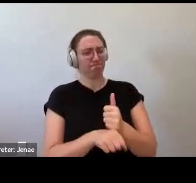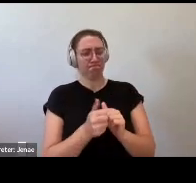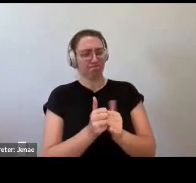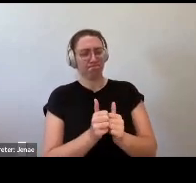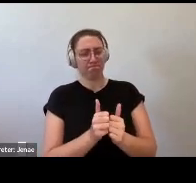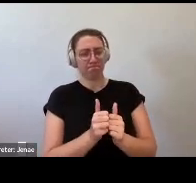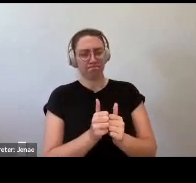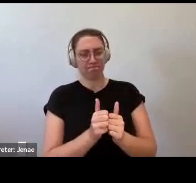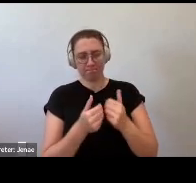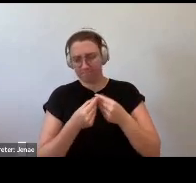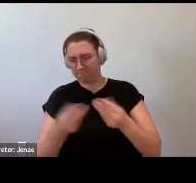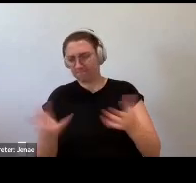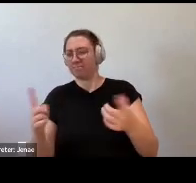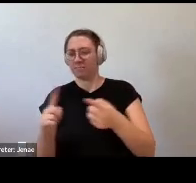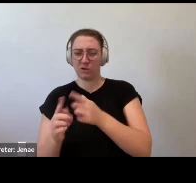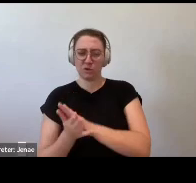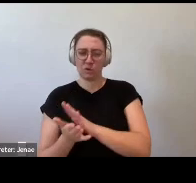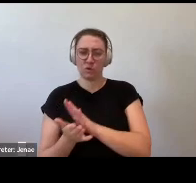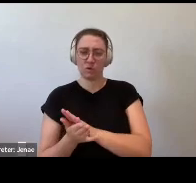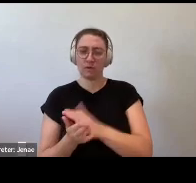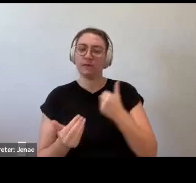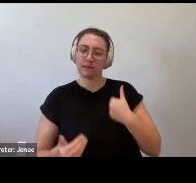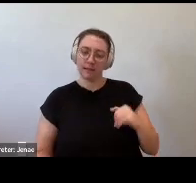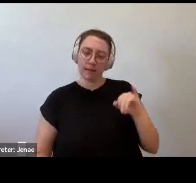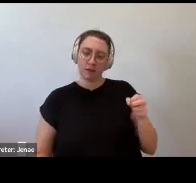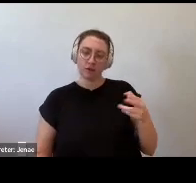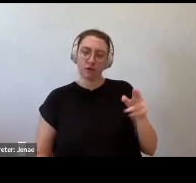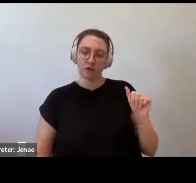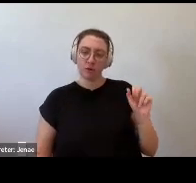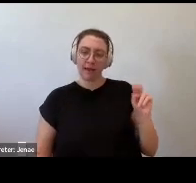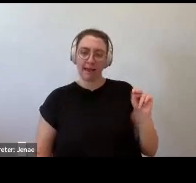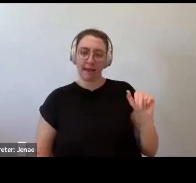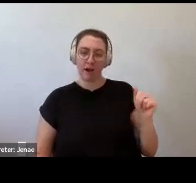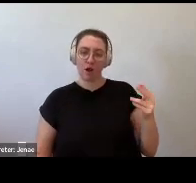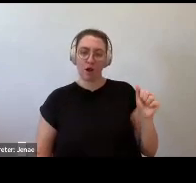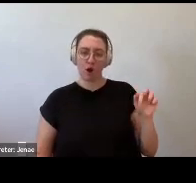en las escuelas. Soy Johanna Harder y soy la administradora de esta unidad aquí en